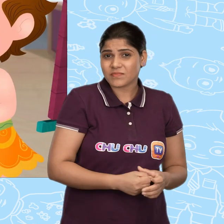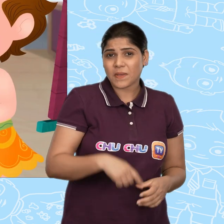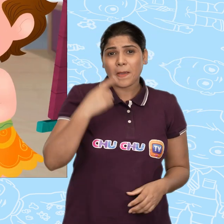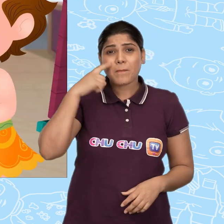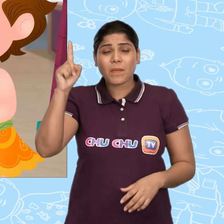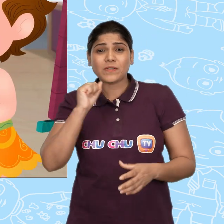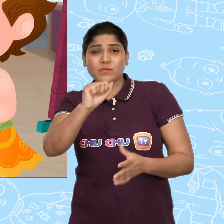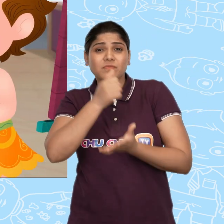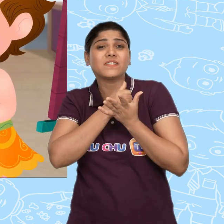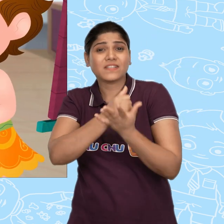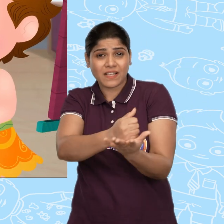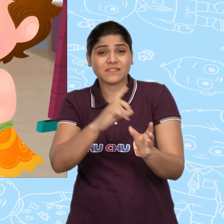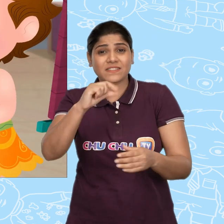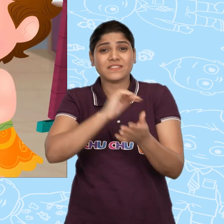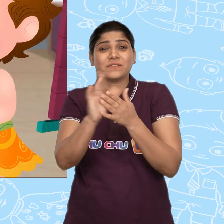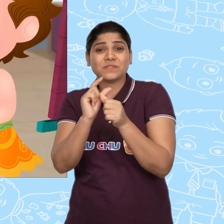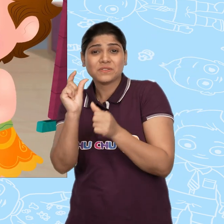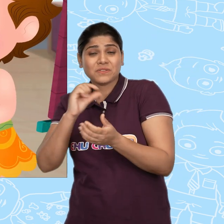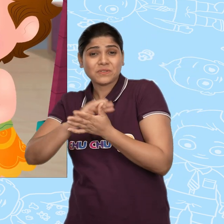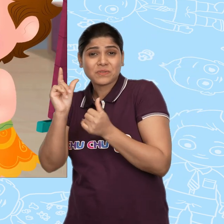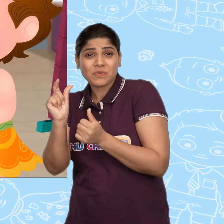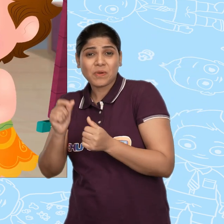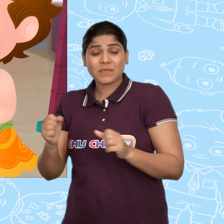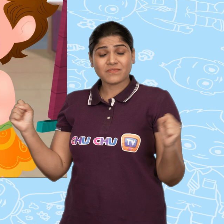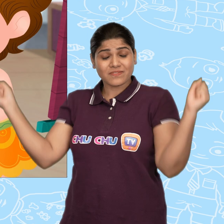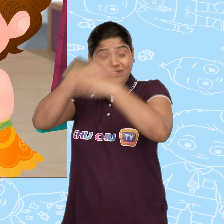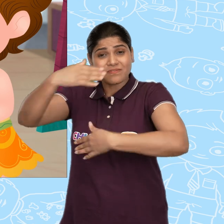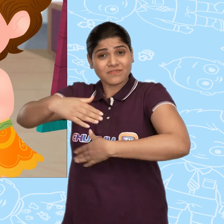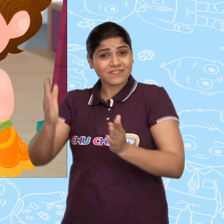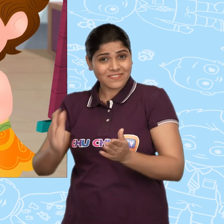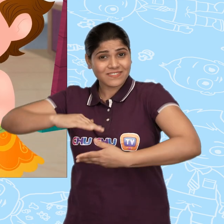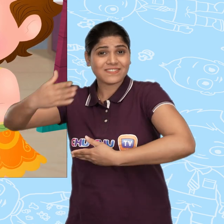पापा तुम्हारी मदद करेंगे चूचू अपने जादू के पिटारे से।